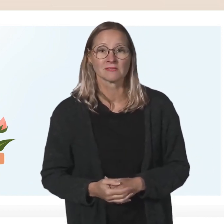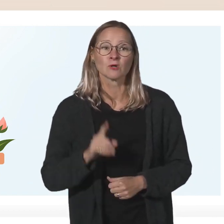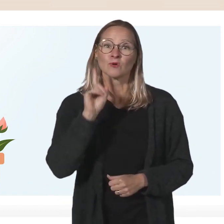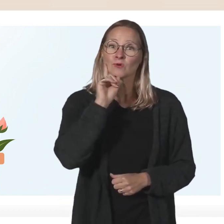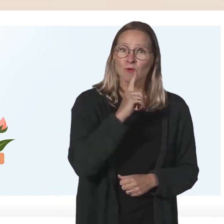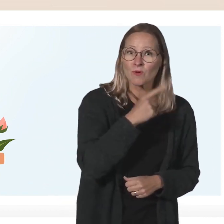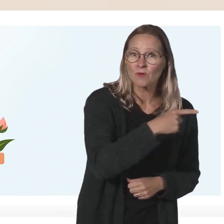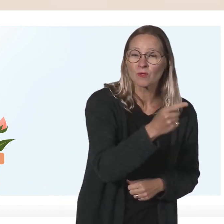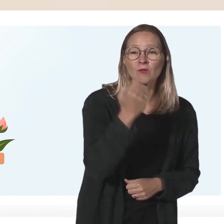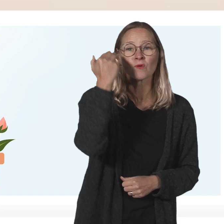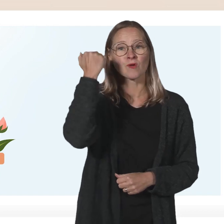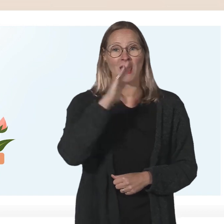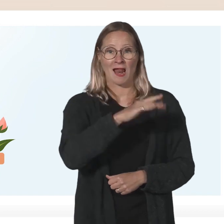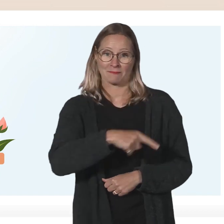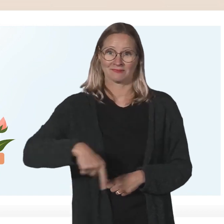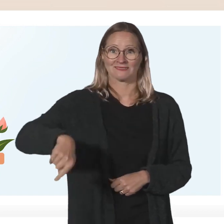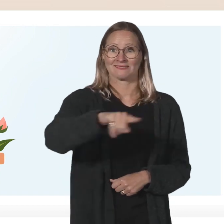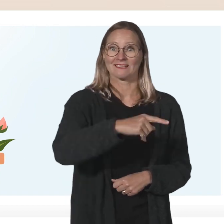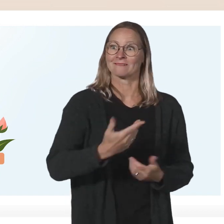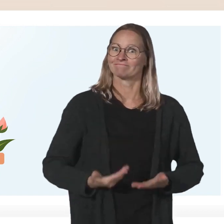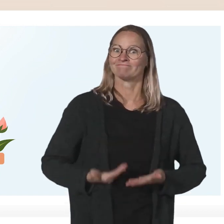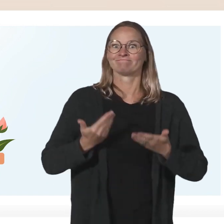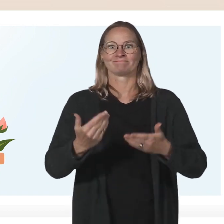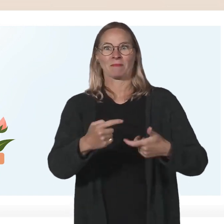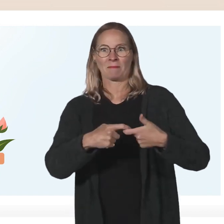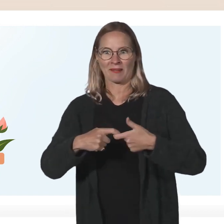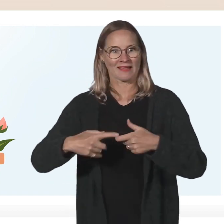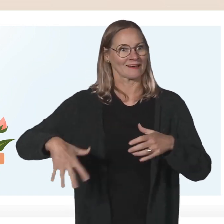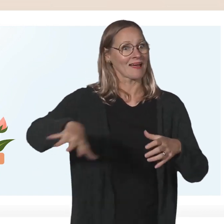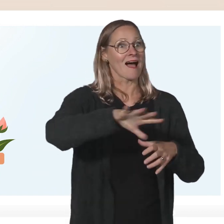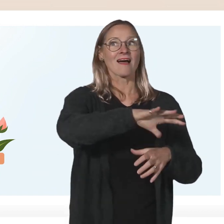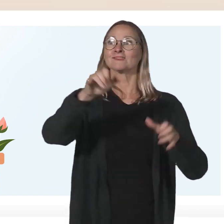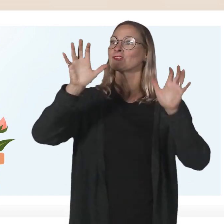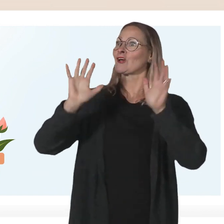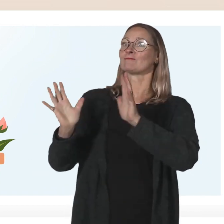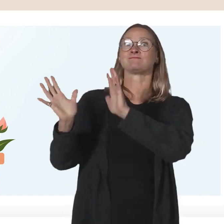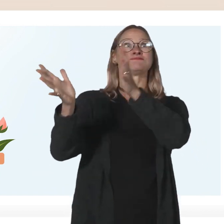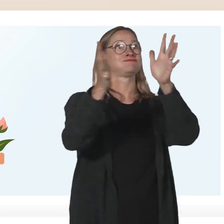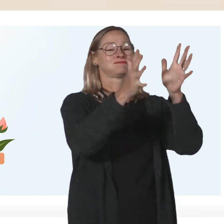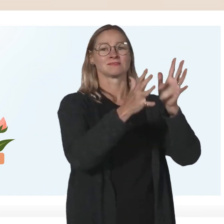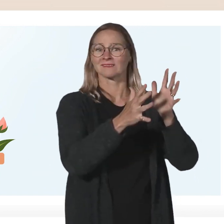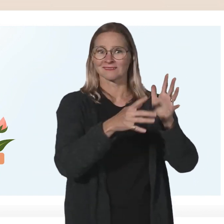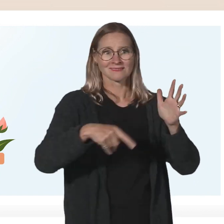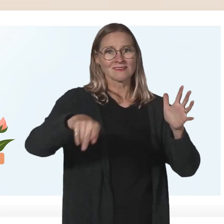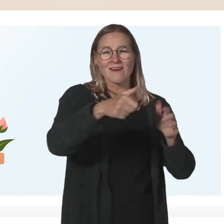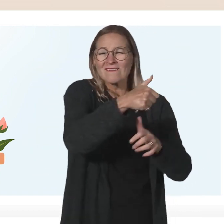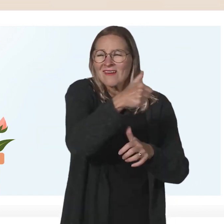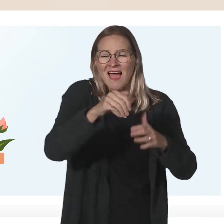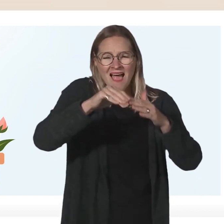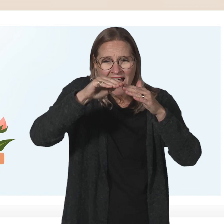Vain alle 10 % kuuroista ja huono- kuuloisista lapsista syntyy perheeseen, -